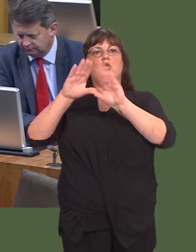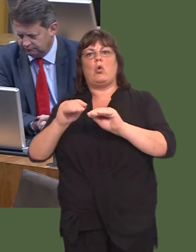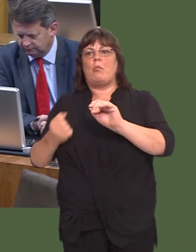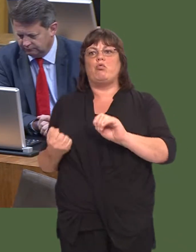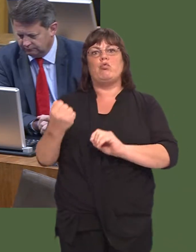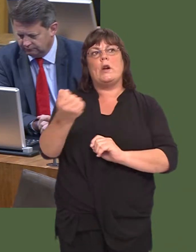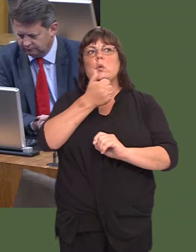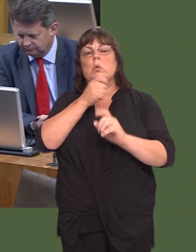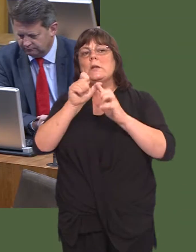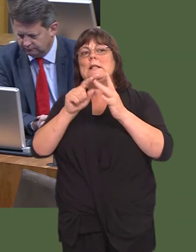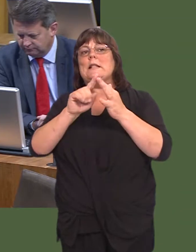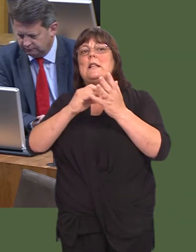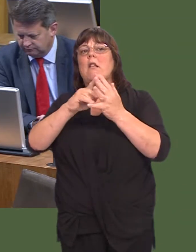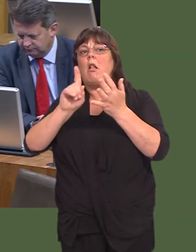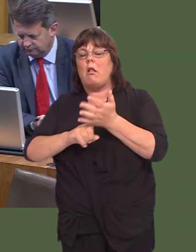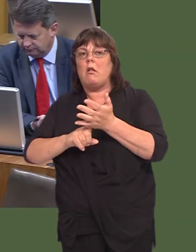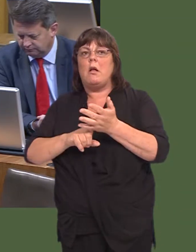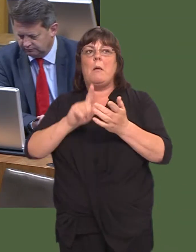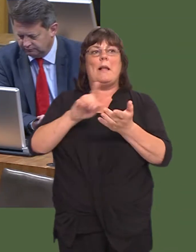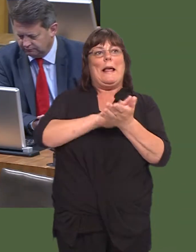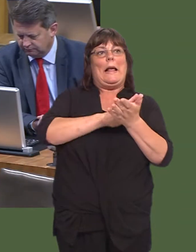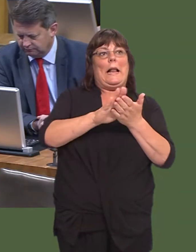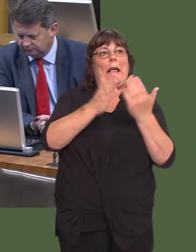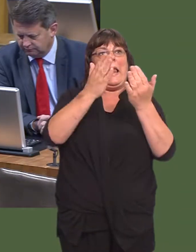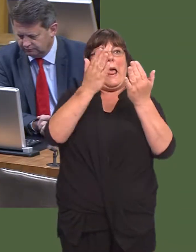I can say that, where future evidence demonstrates clearly that clean air zones would bring about